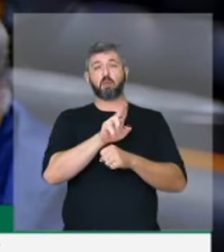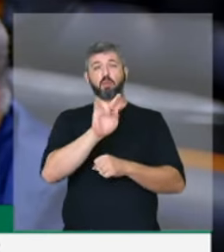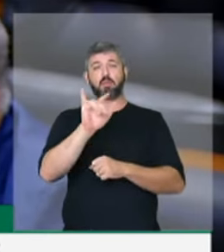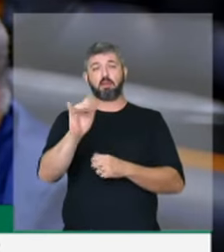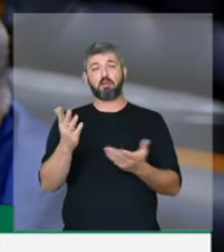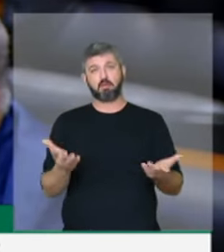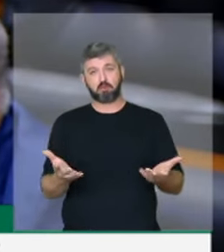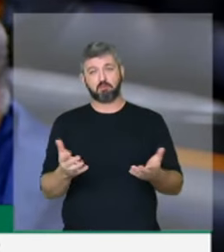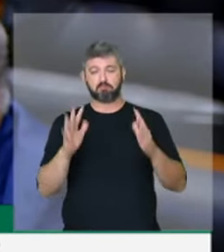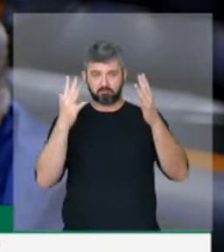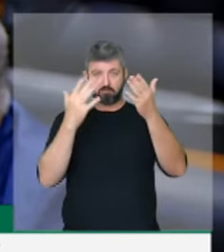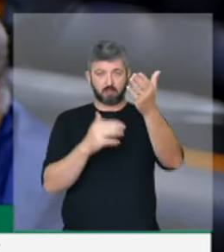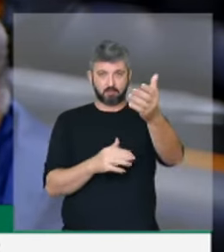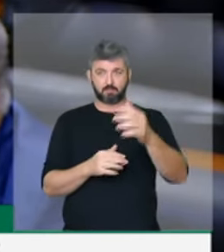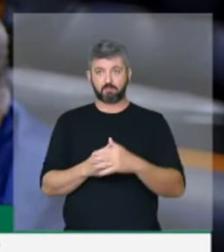UTI. PARABÉNS A V.EXA.... E O